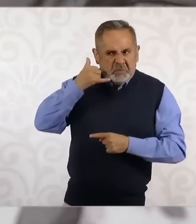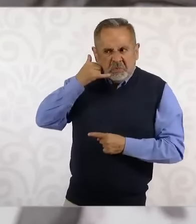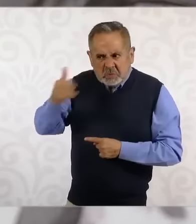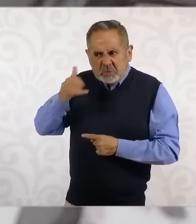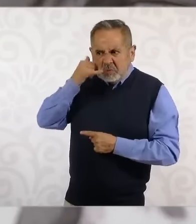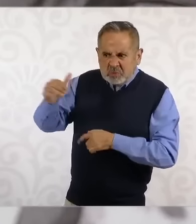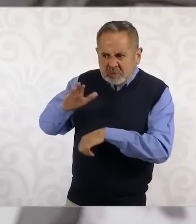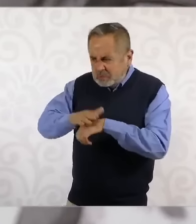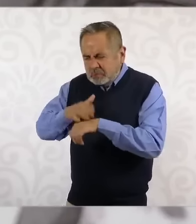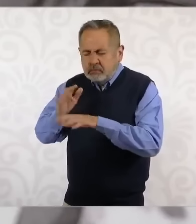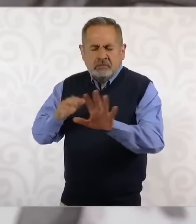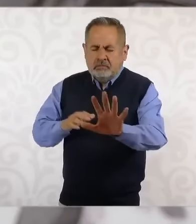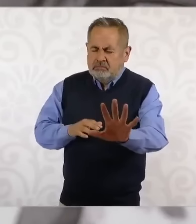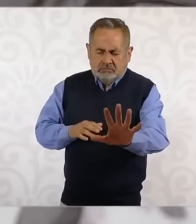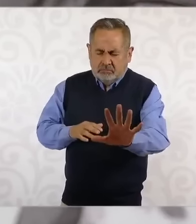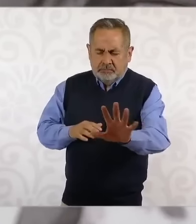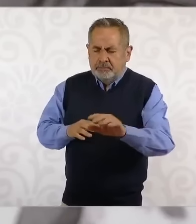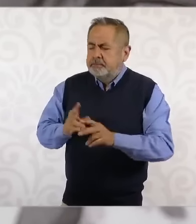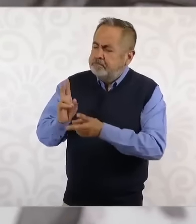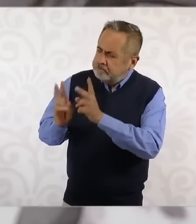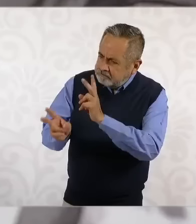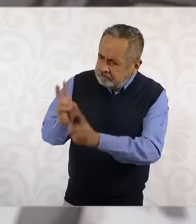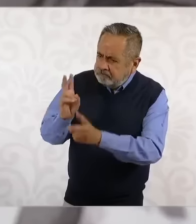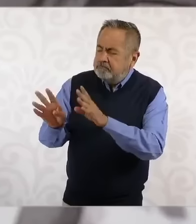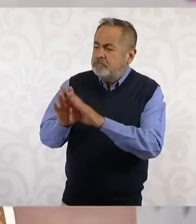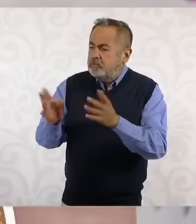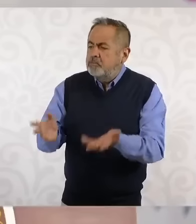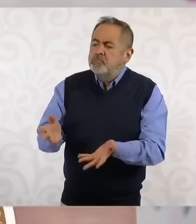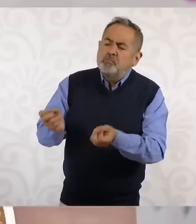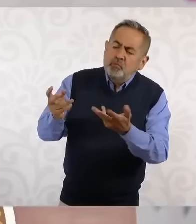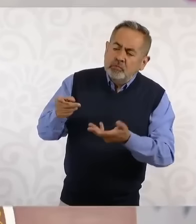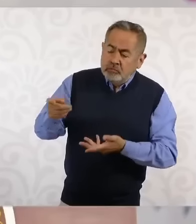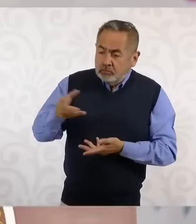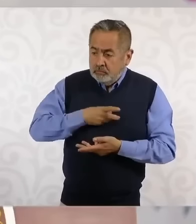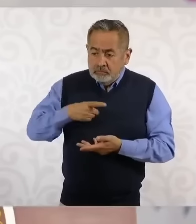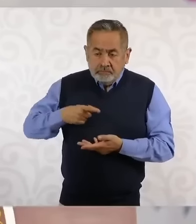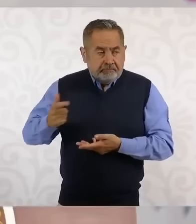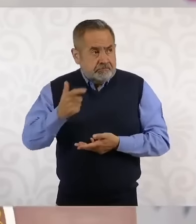Se habla con la gente normal, tranquilamente. Oye, tienes una deuda, no la has pagado, ¿por qué no